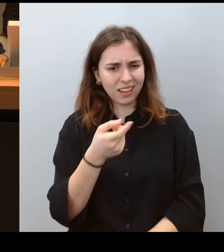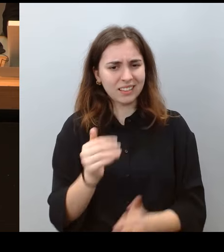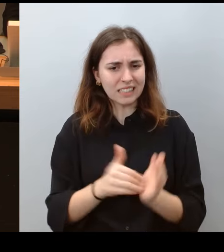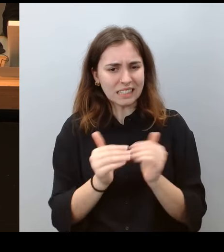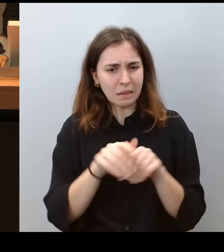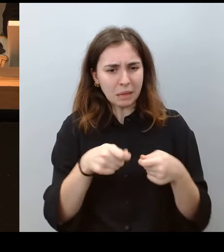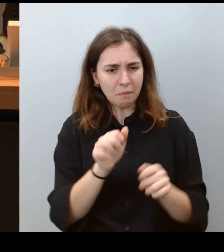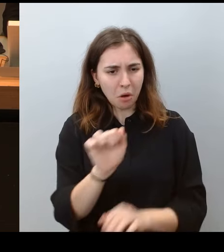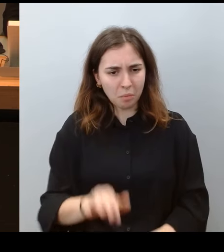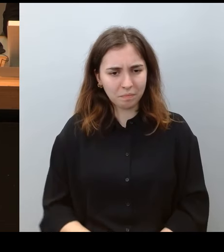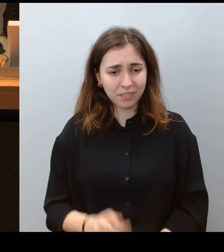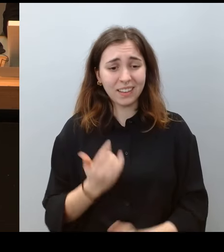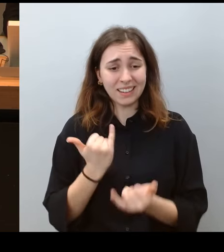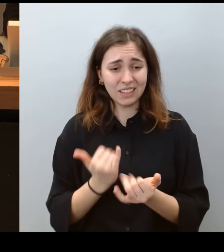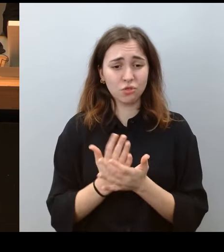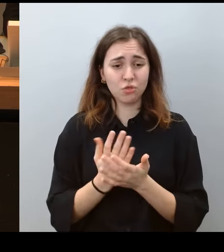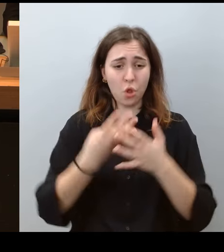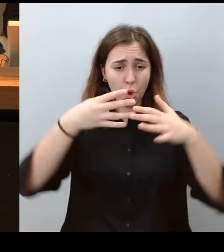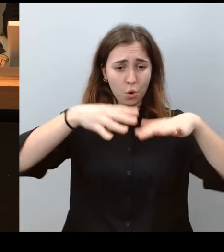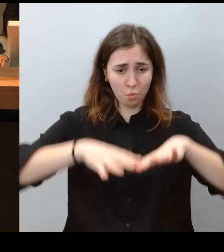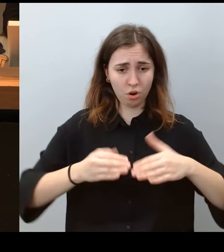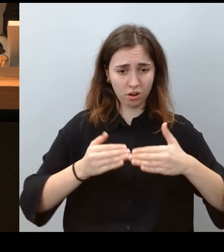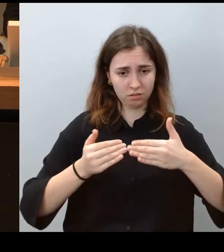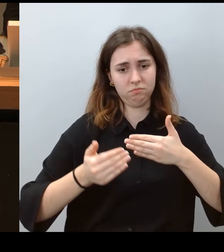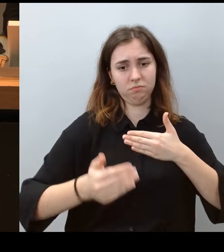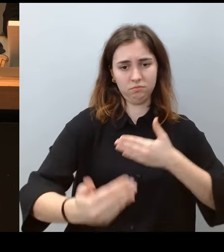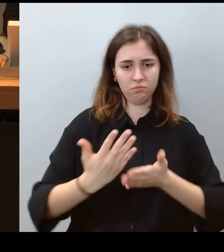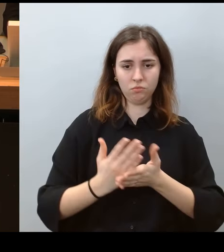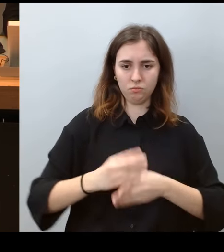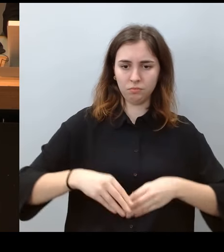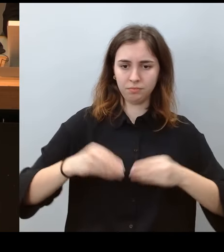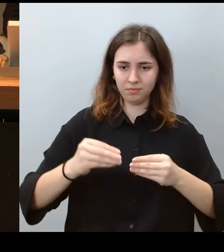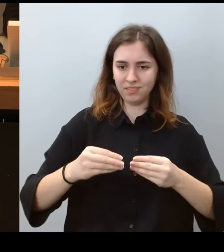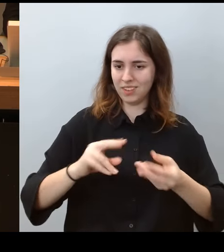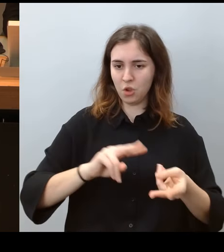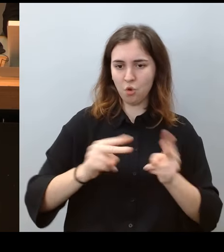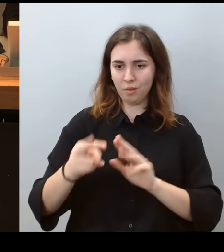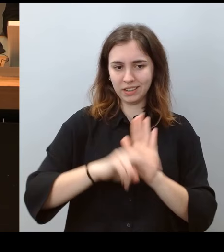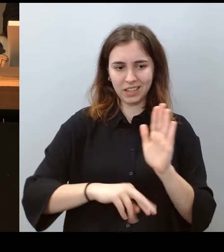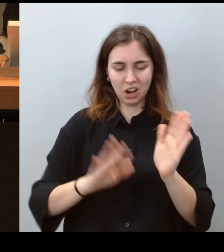funktionierte, hat man diese Übergangsregelung einfach aufgehoben. Ein Witz für alle Beteiligten.